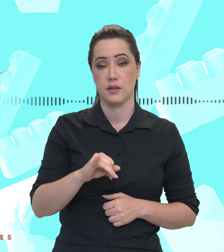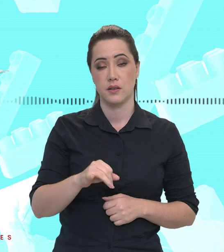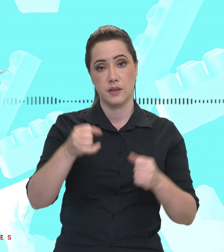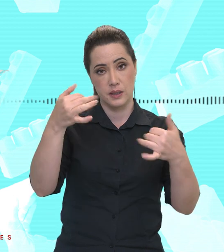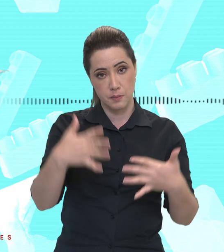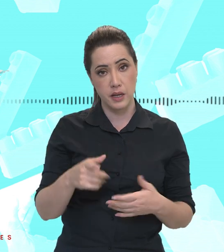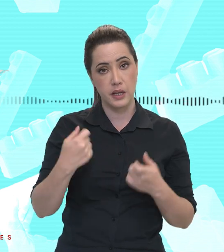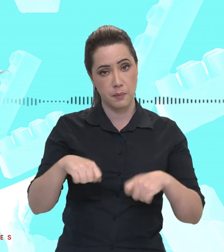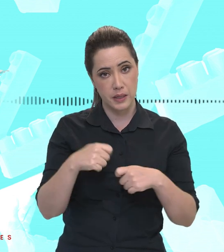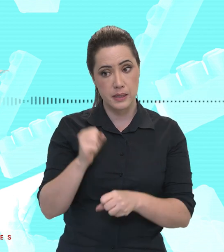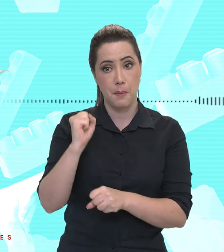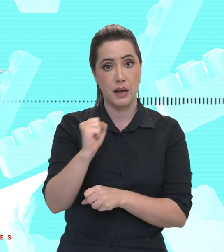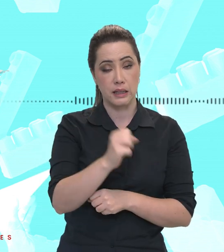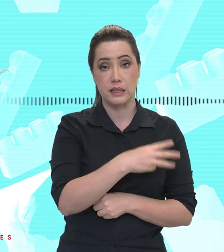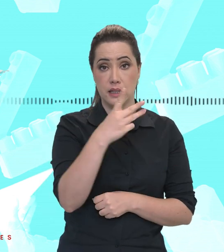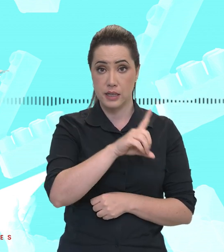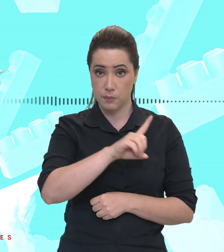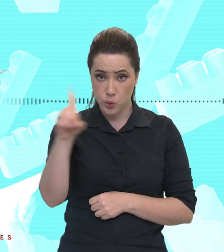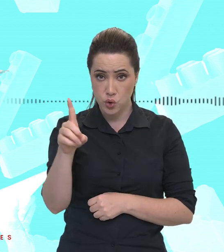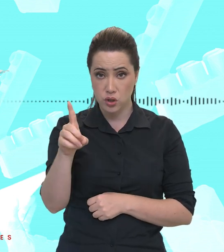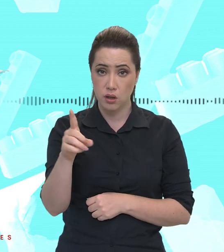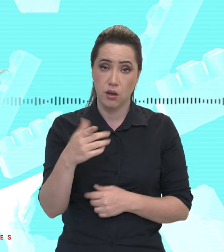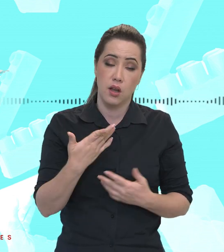[Alana] Meu Deus, em relação à maternidade, eu vou dizer que são seis leões.